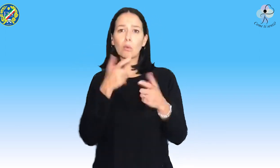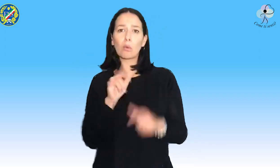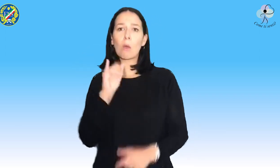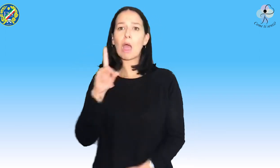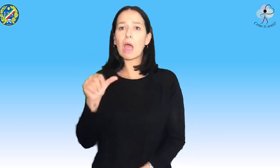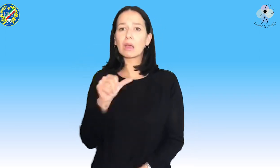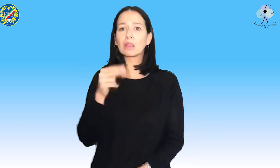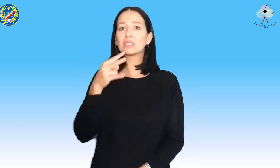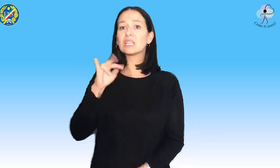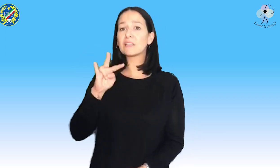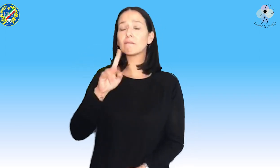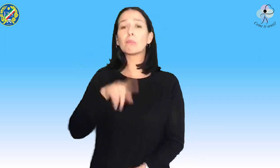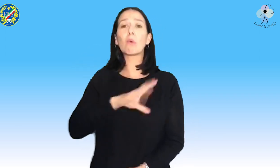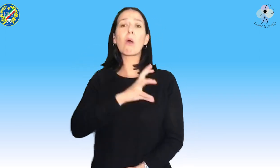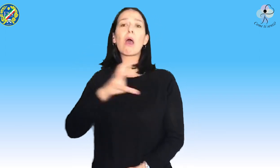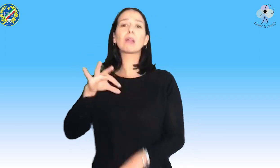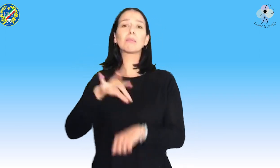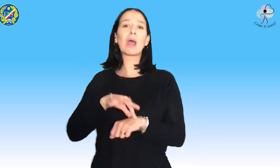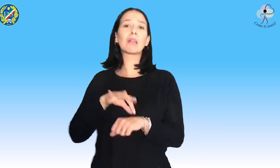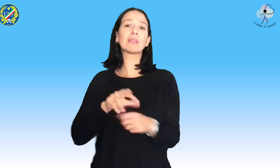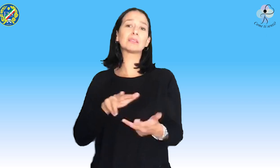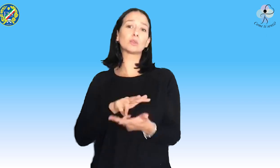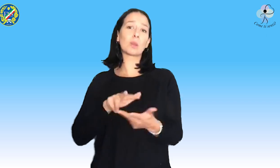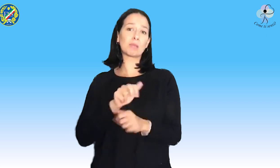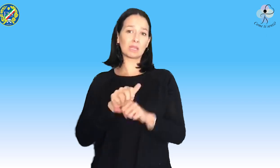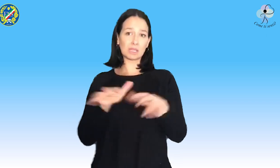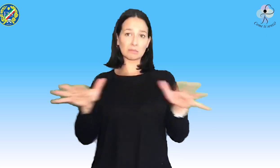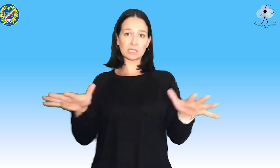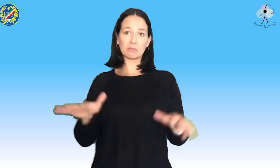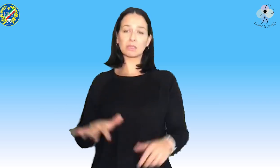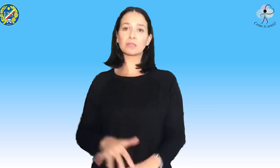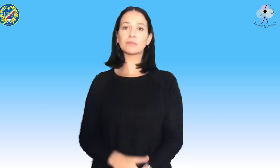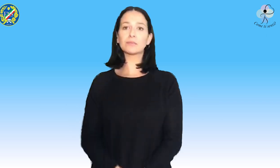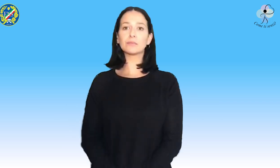sulla prevenzione dell’AIDS, dell’HIV e delle altre infezioni sessualmente trasmesse.